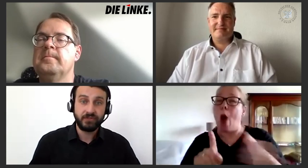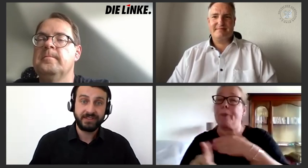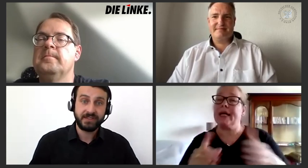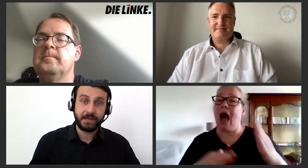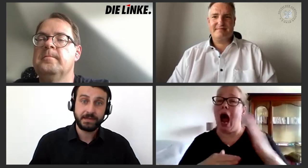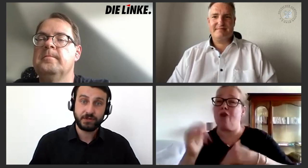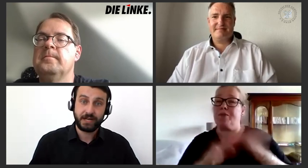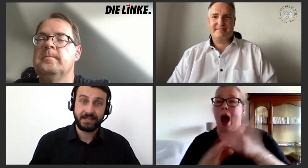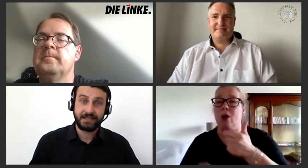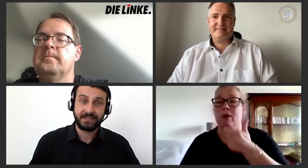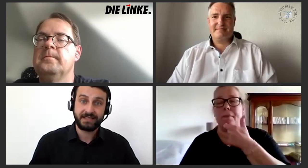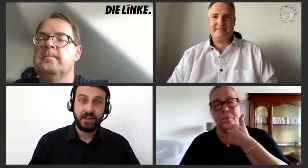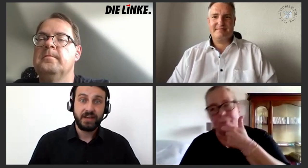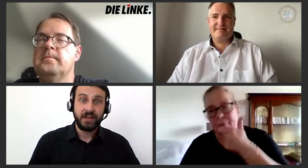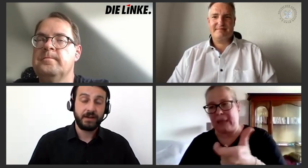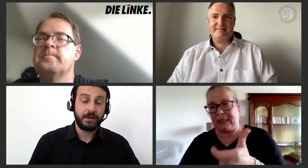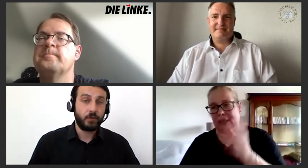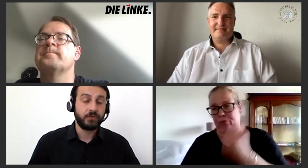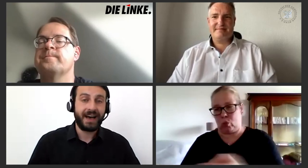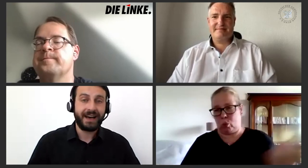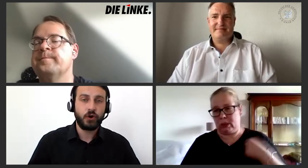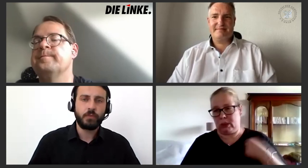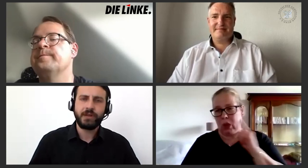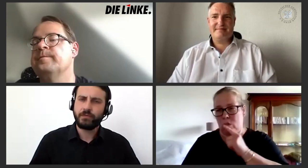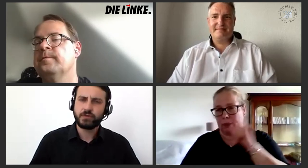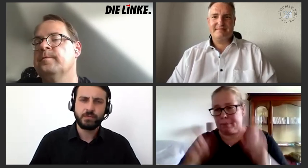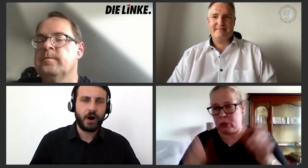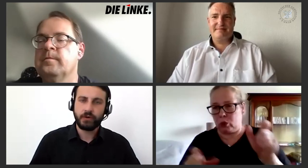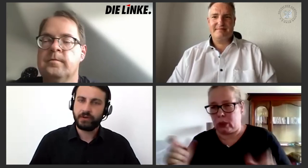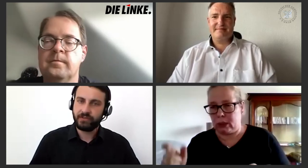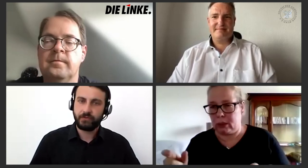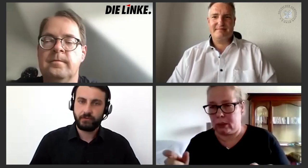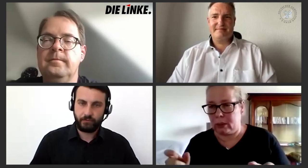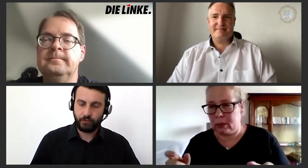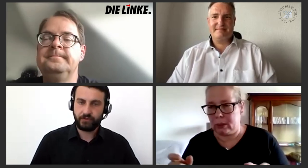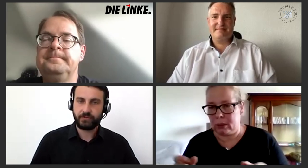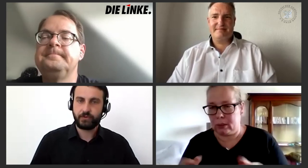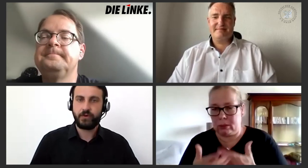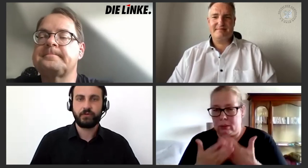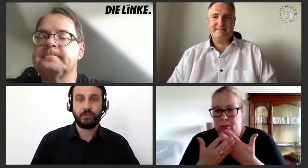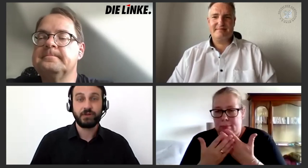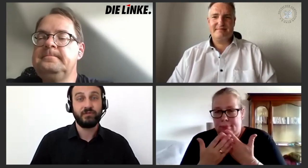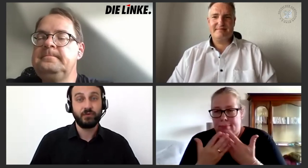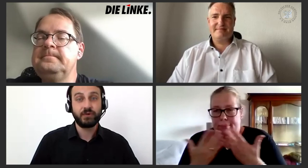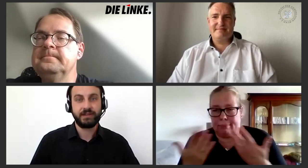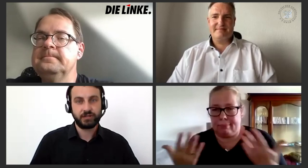sind für uns nicht selbstverständlich. Da eine Lobby aufzubauen ist für uns, als gehörlose